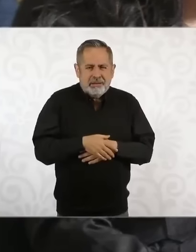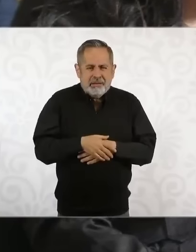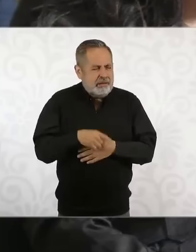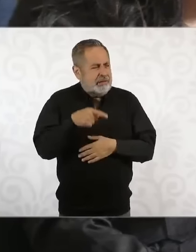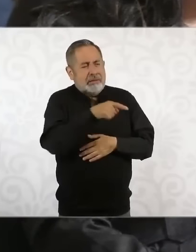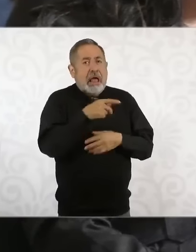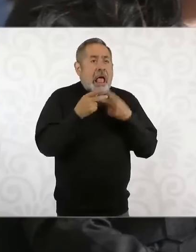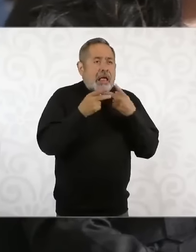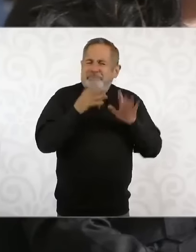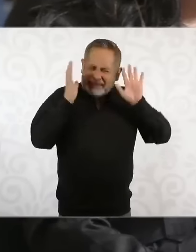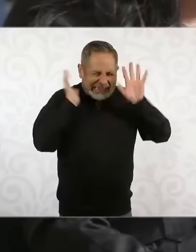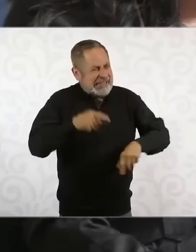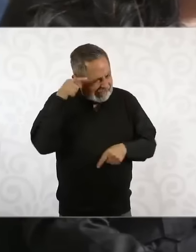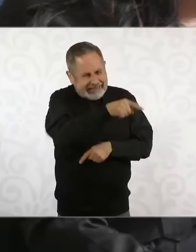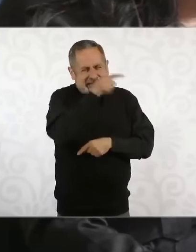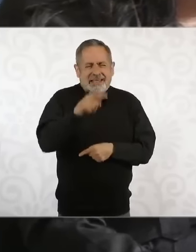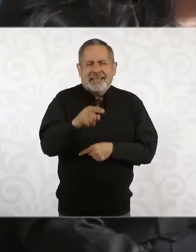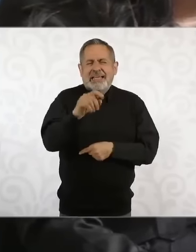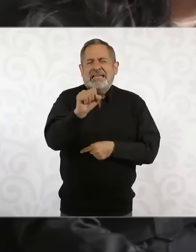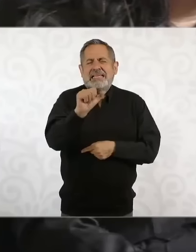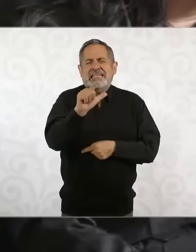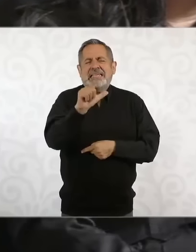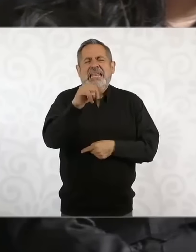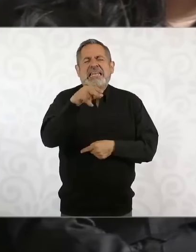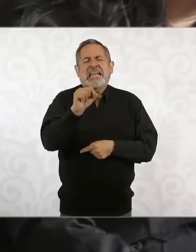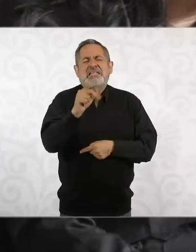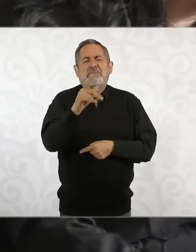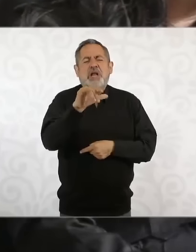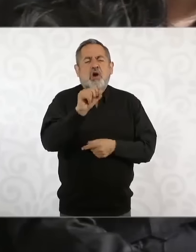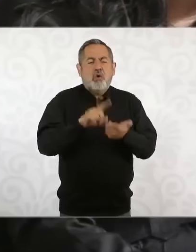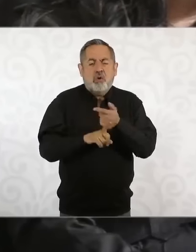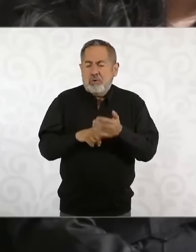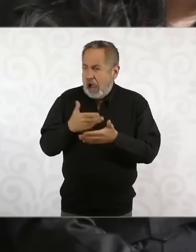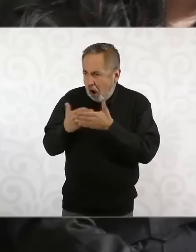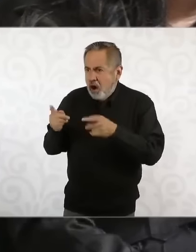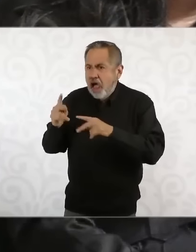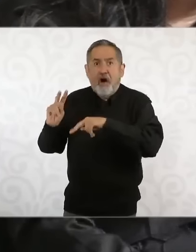para que no voy lejos." Eh, decía, "Ahora que deporten aquellos mexicanos que fueron a fueron